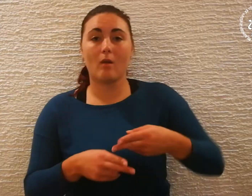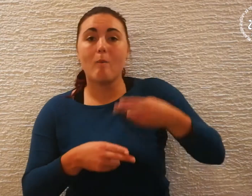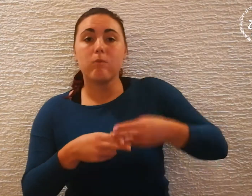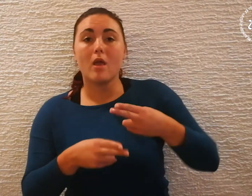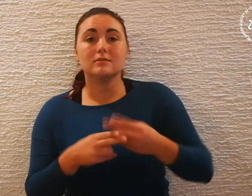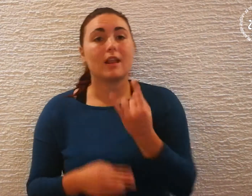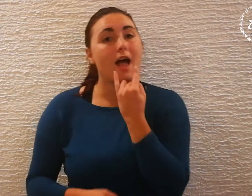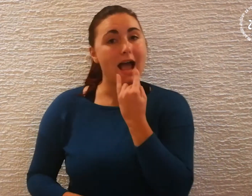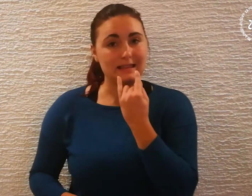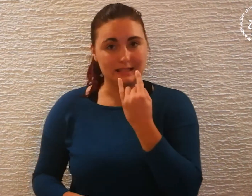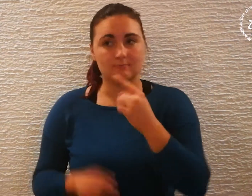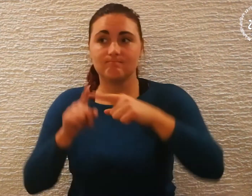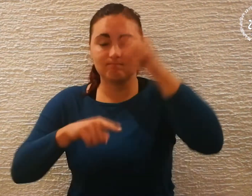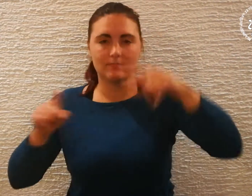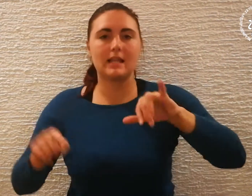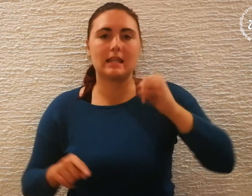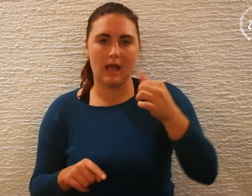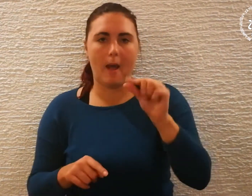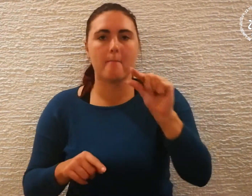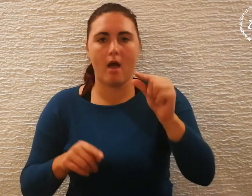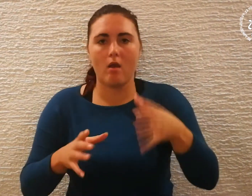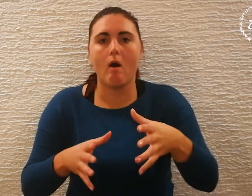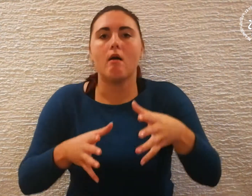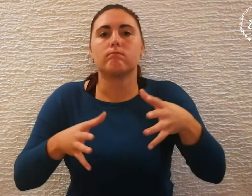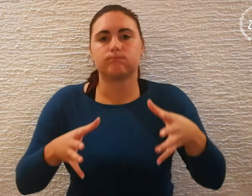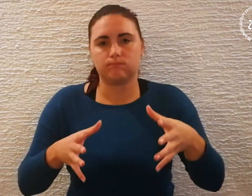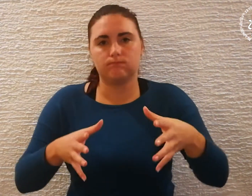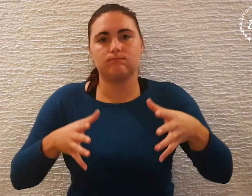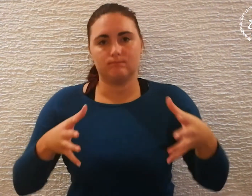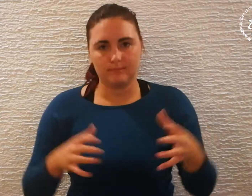Bolezen AIDS se malo širi, ja.